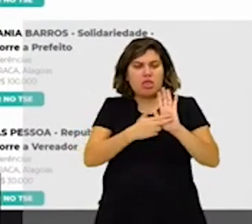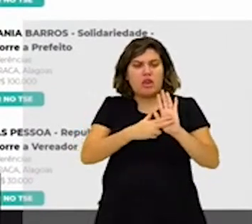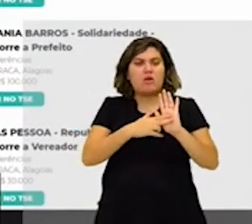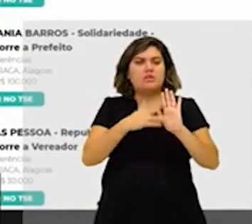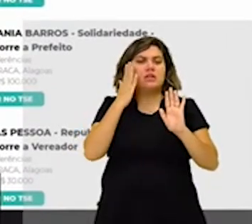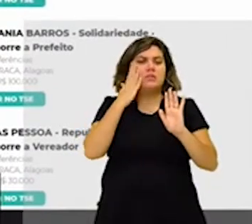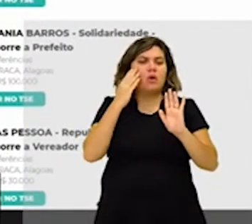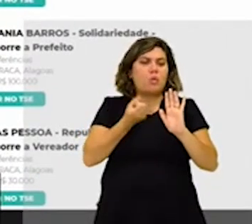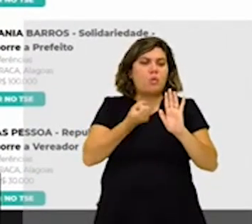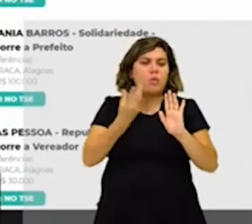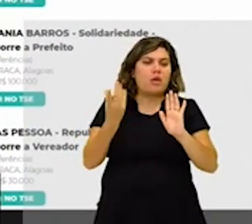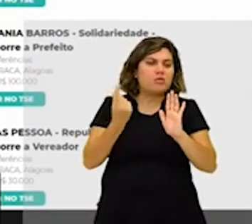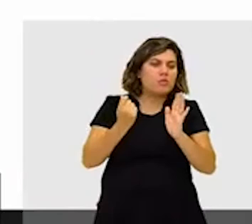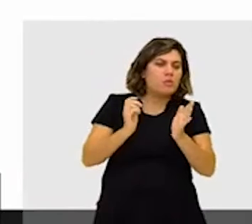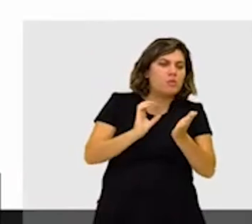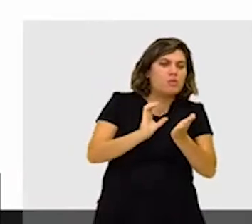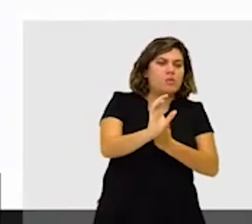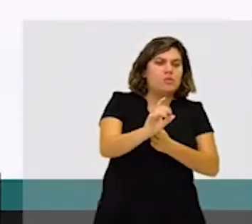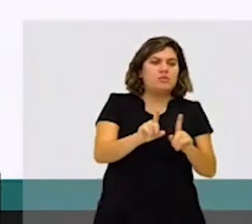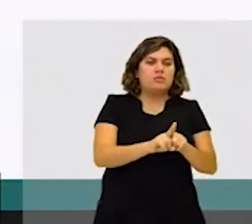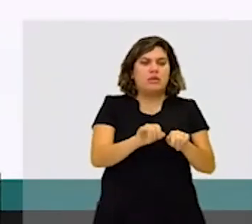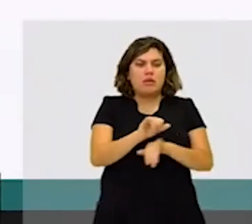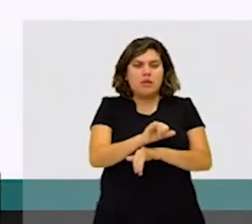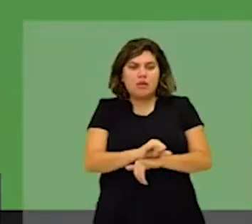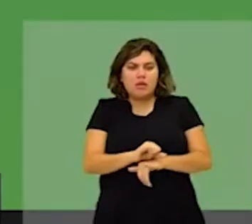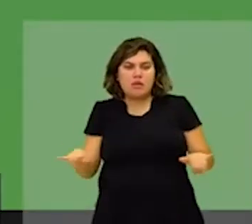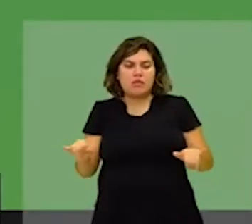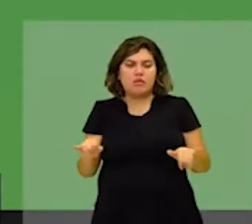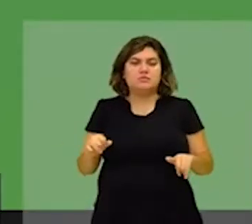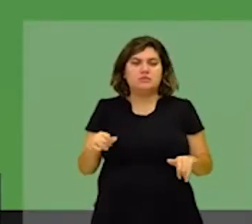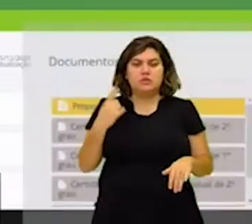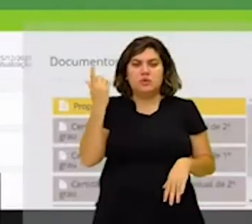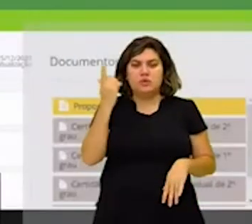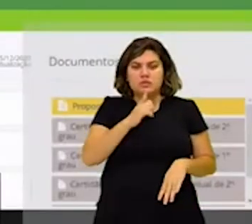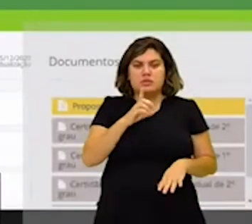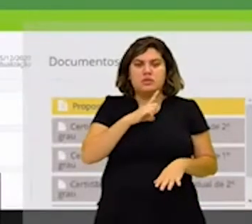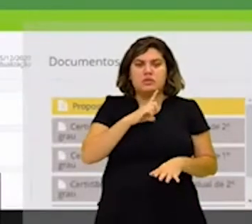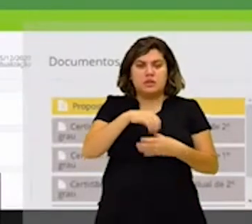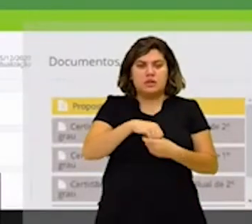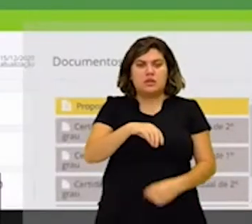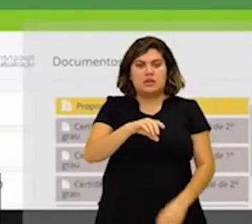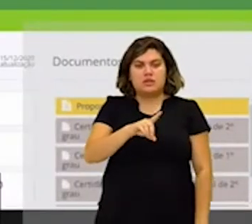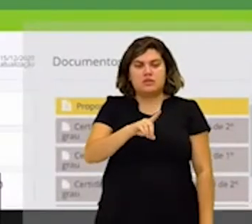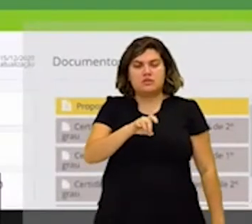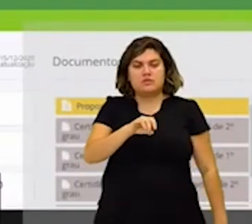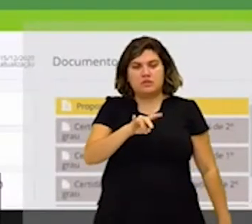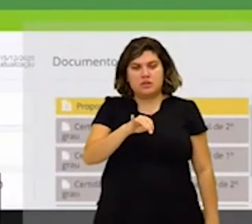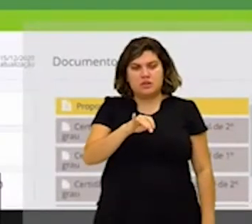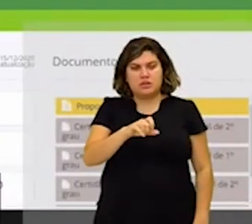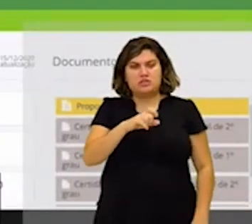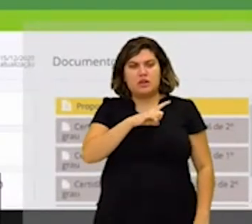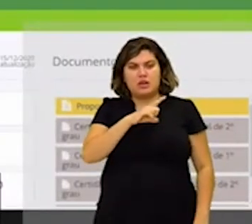quando foi declarado e nos leva diretamente para o DivulgaCand que é justamente a plataforma de todas